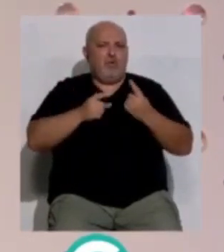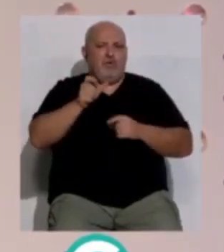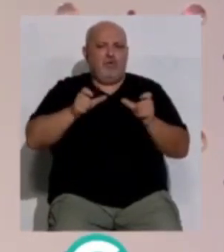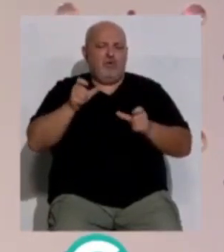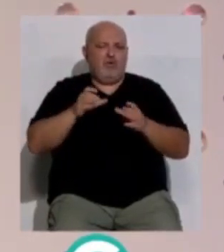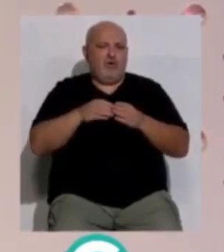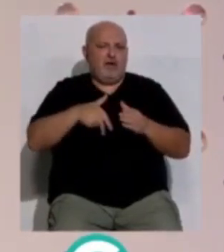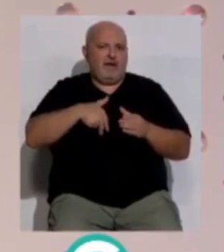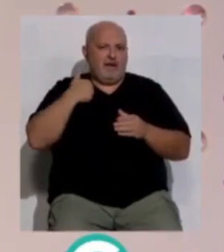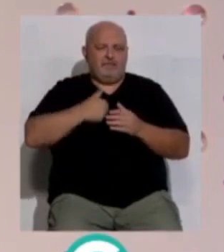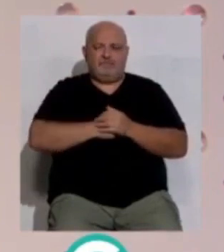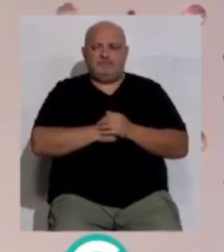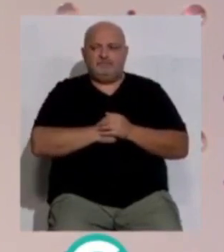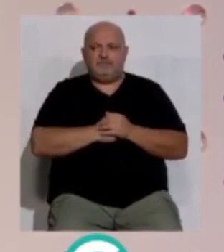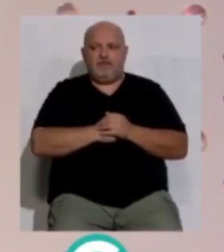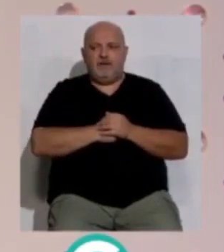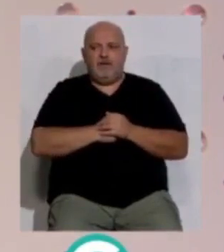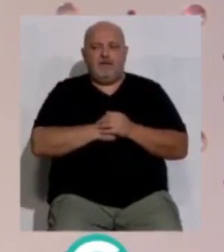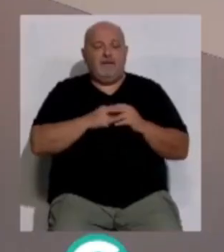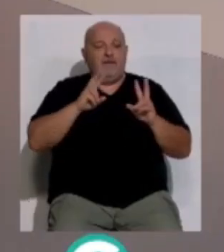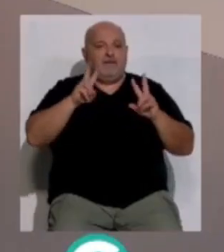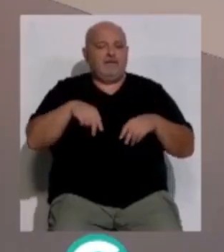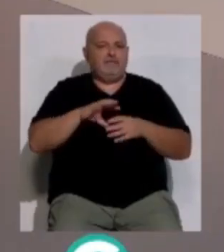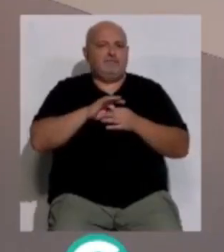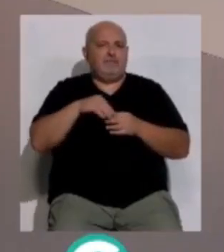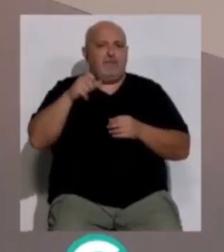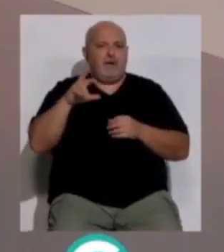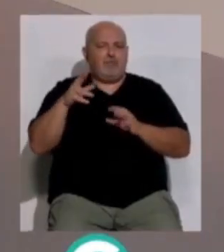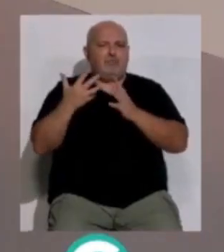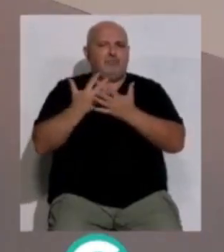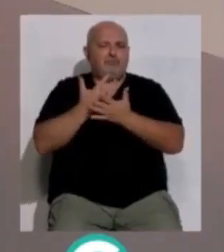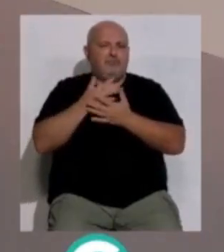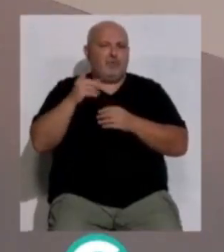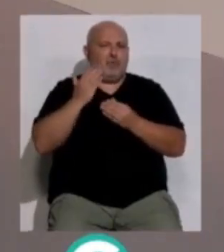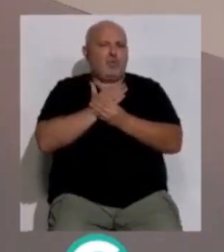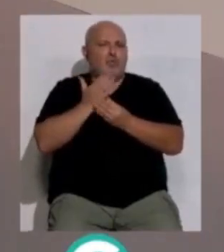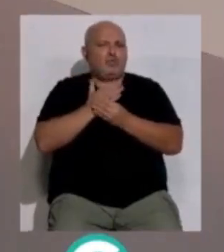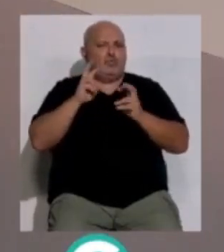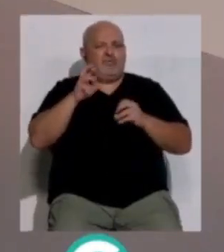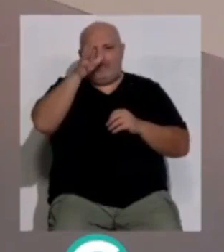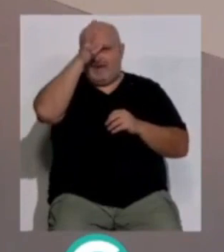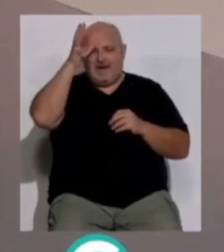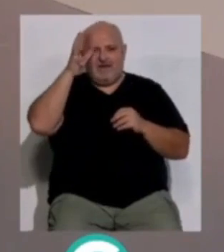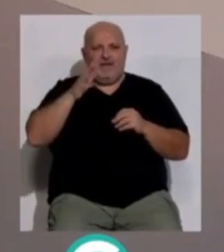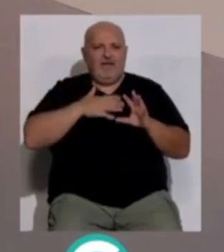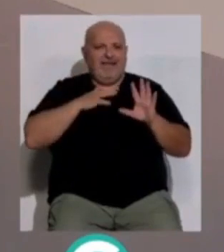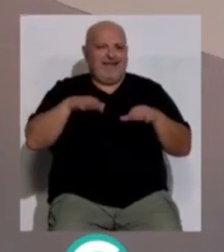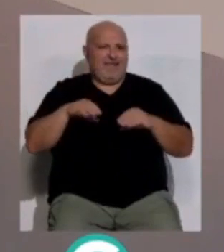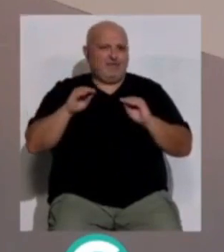el equipo en general no también vamos a hablar con con esos cursos de verano de Cádiz en esta